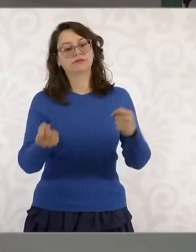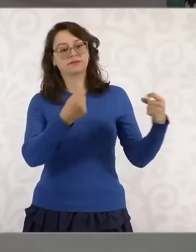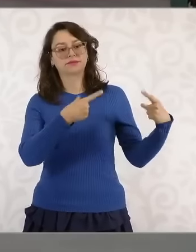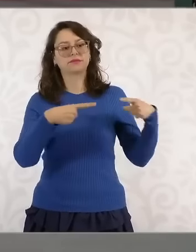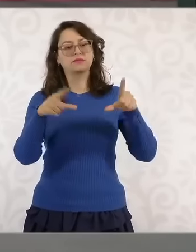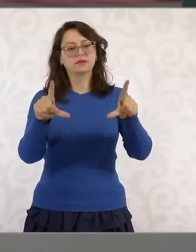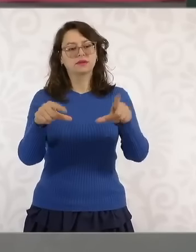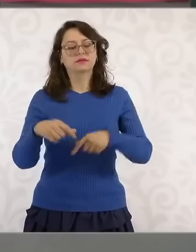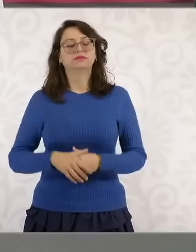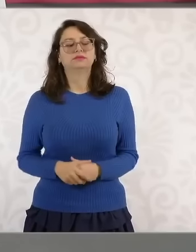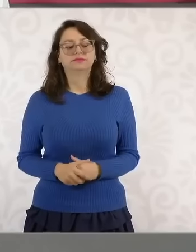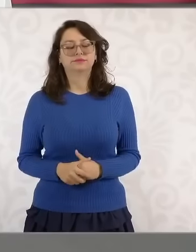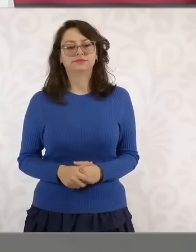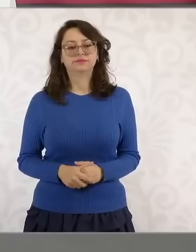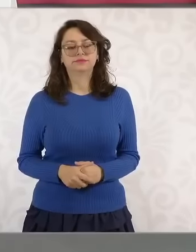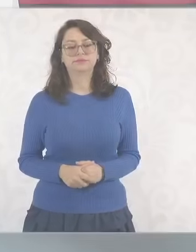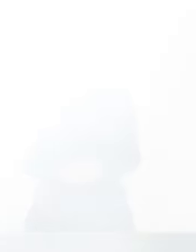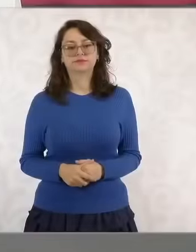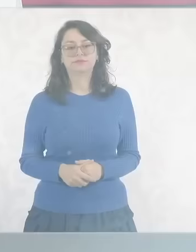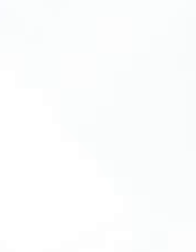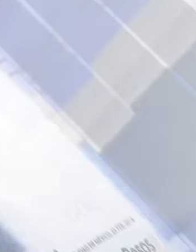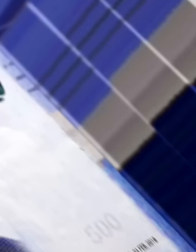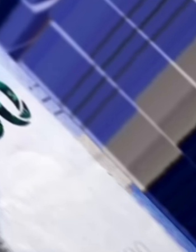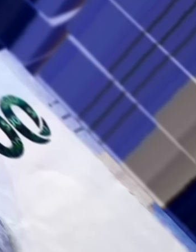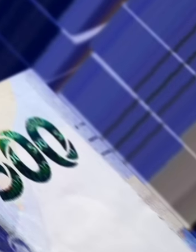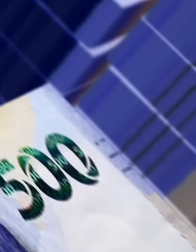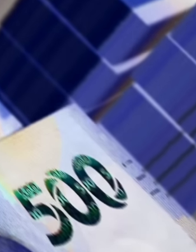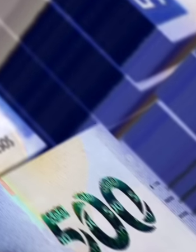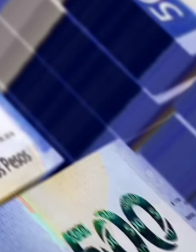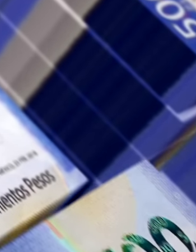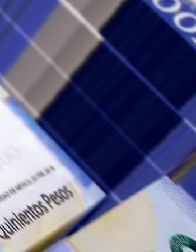las tuercas a Ricardo Salinas Pliego para que pague de una vez por todas.